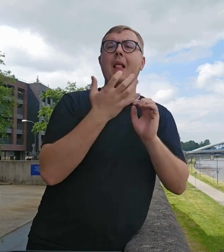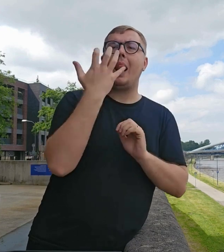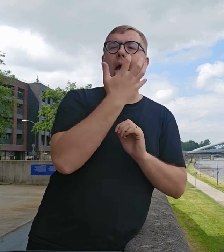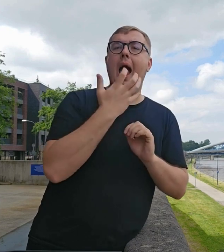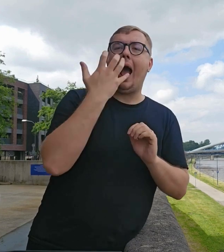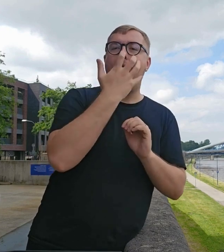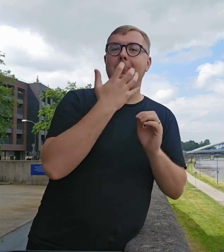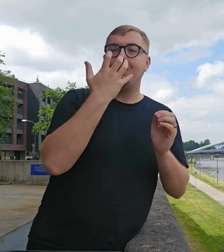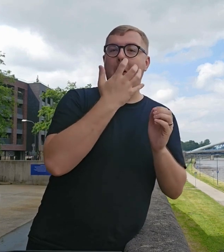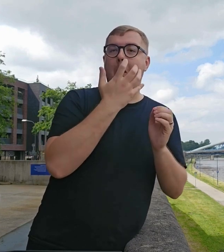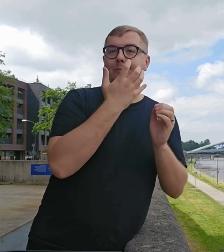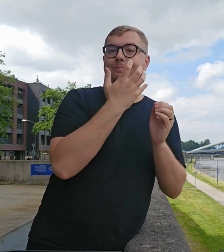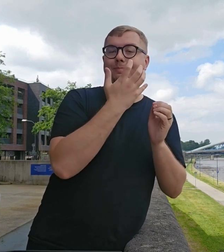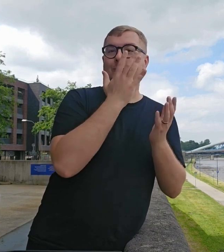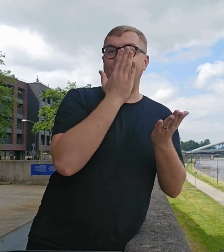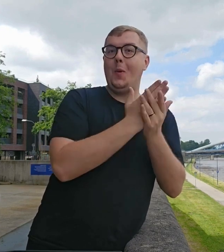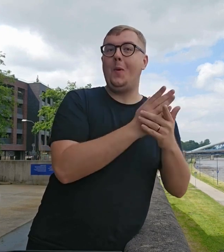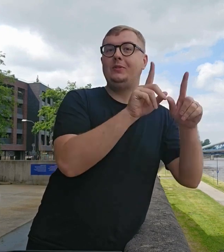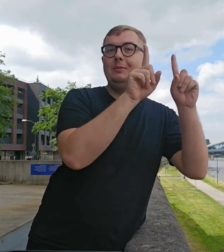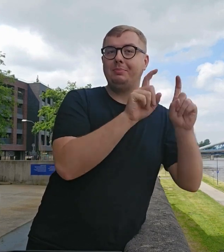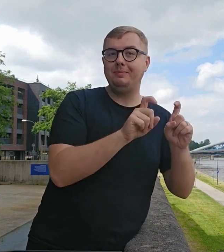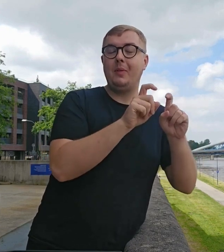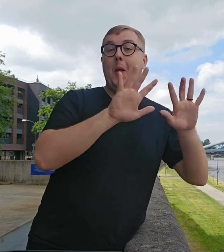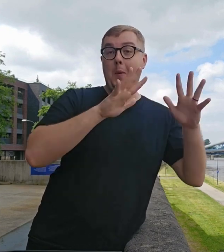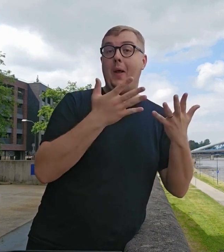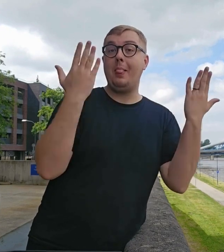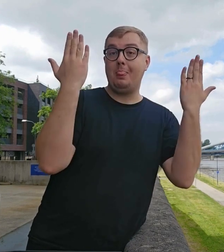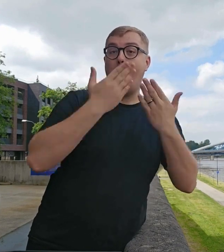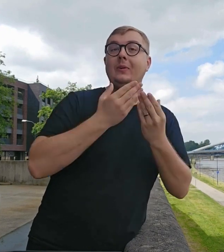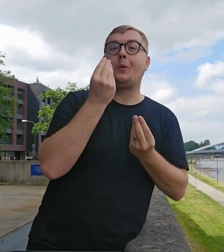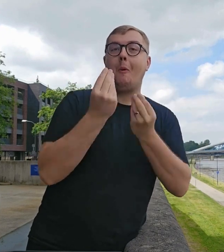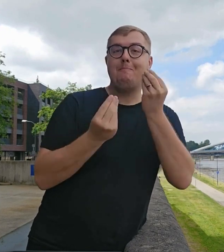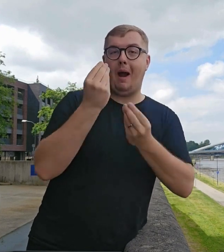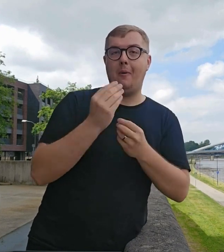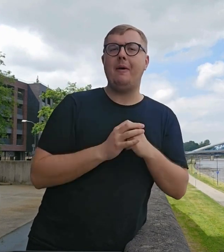związanym z przesileniem letnim, czyli Nocą Kupały